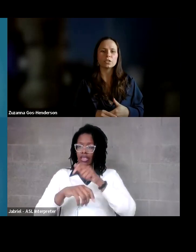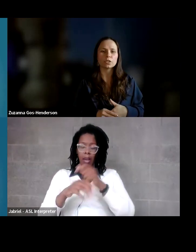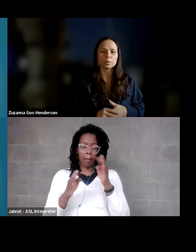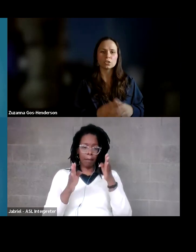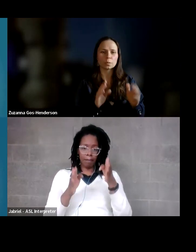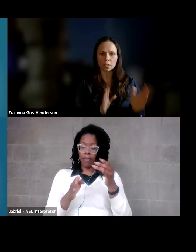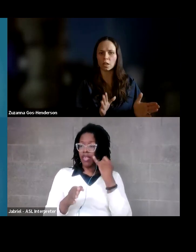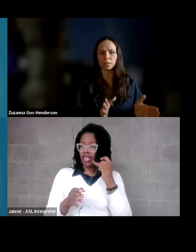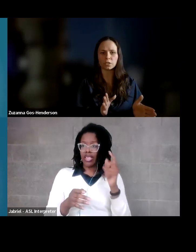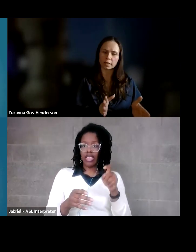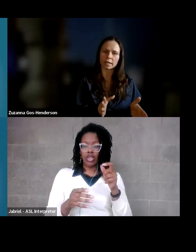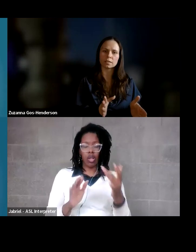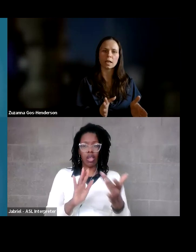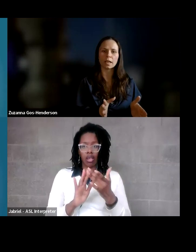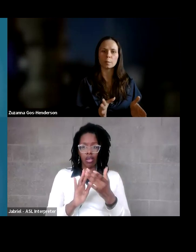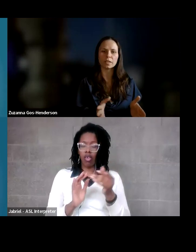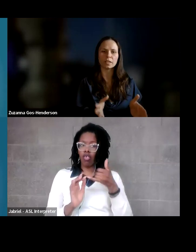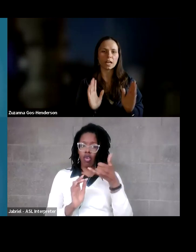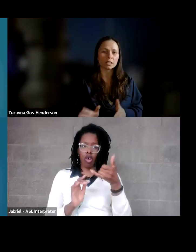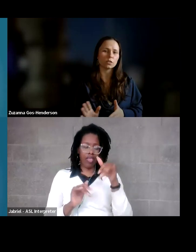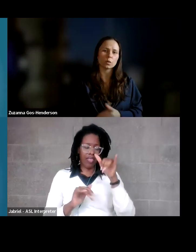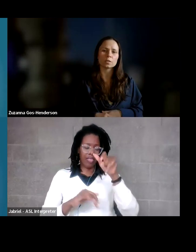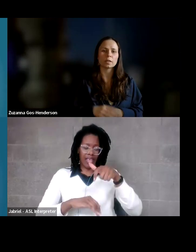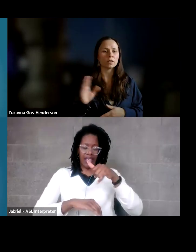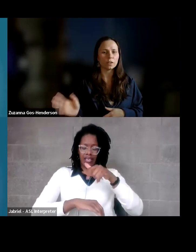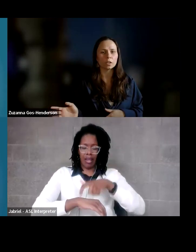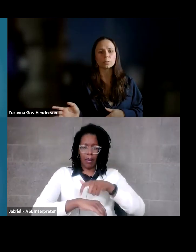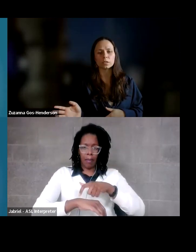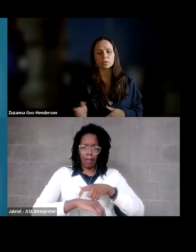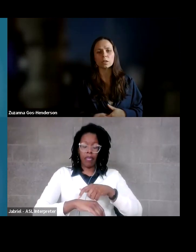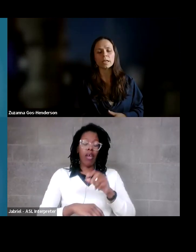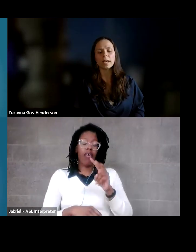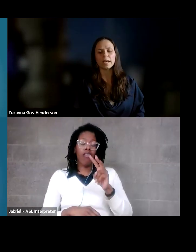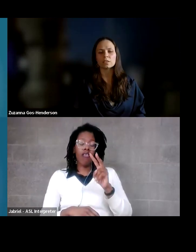si necesitas comunicarte conmigo, llámame durante ese tiempo. Si no, deja un mensaje de voz y yo te responderé.